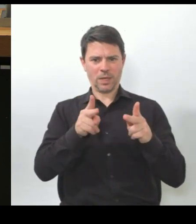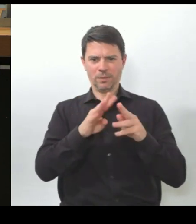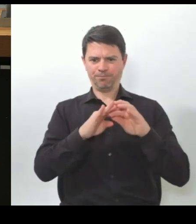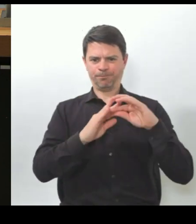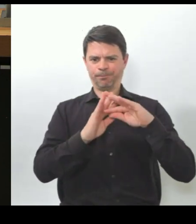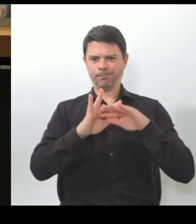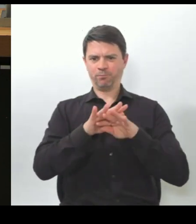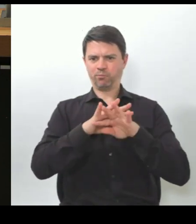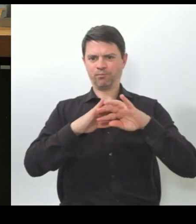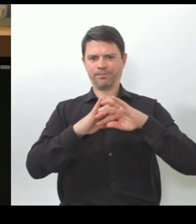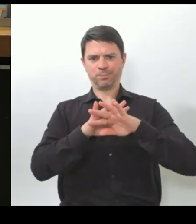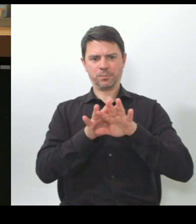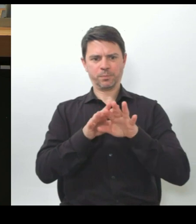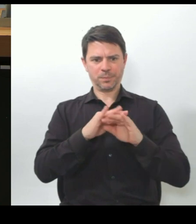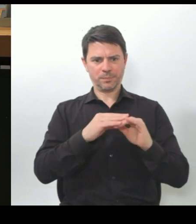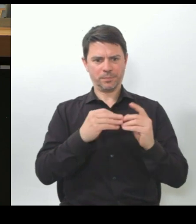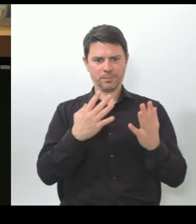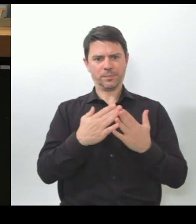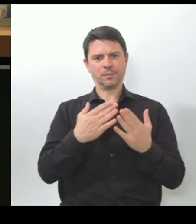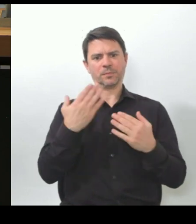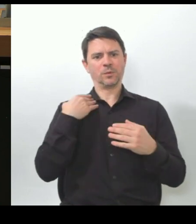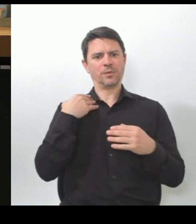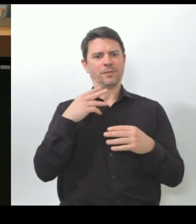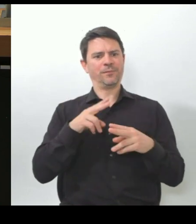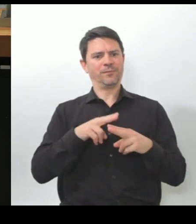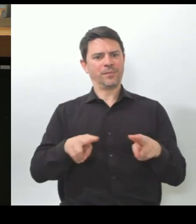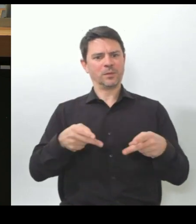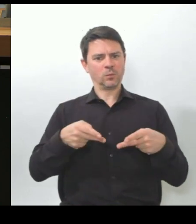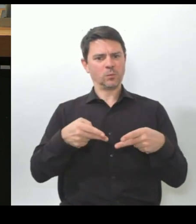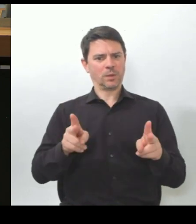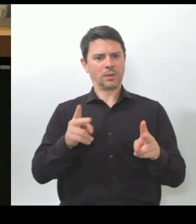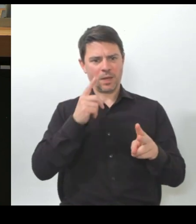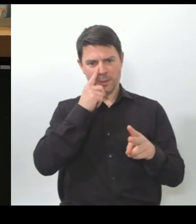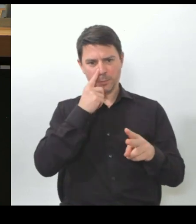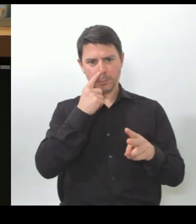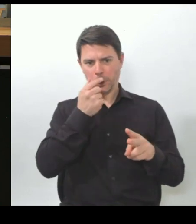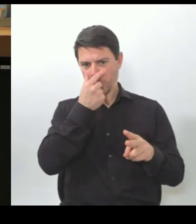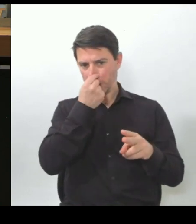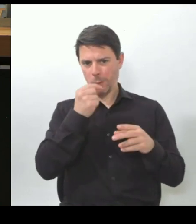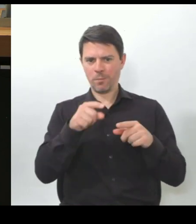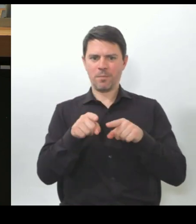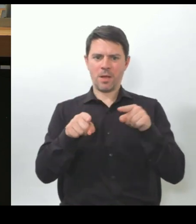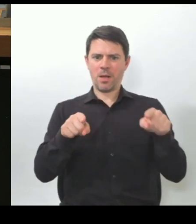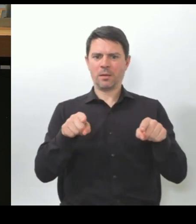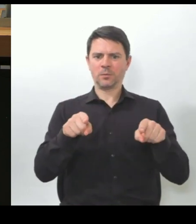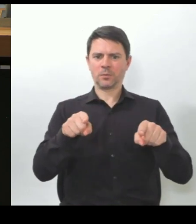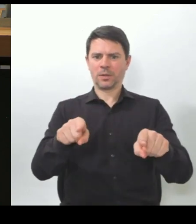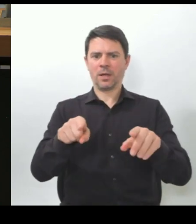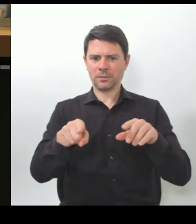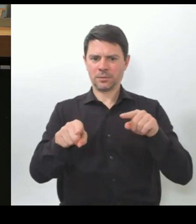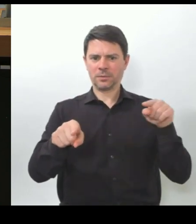lange zu das heißt die ganze Verbindung von Ost nach West wird sukzessive zugebaut mit allen Mitteln und da geht es irgendwann nicht mehr weiter.